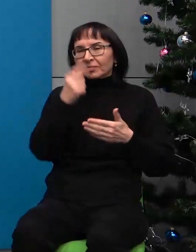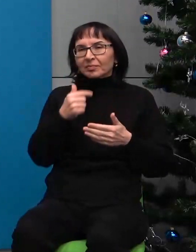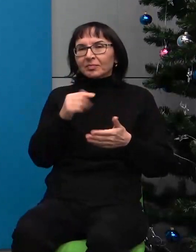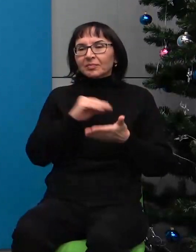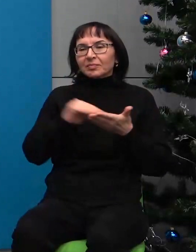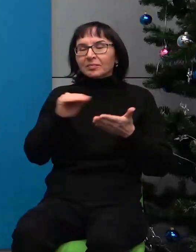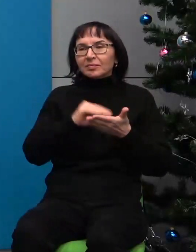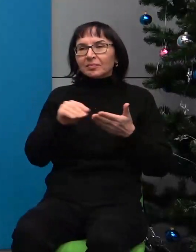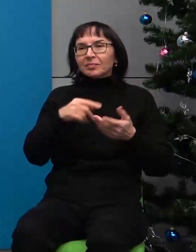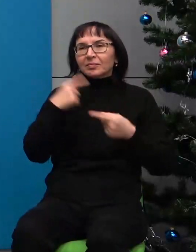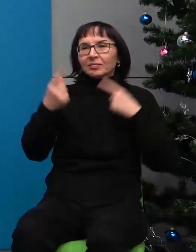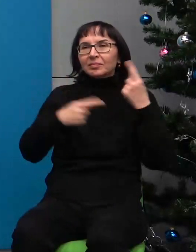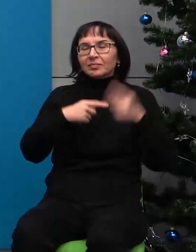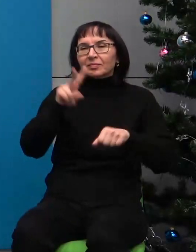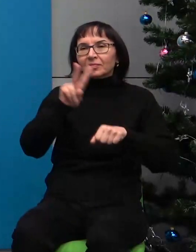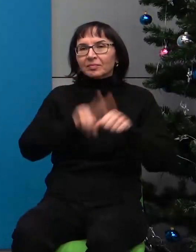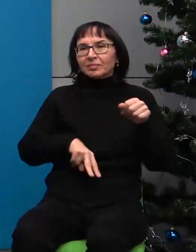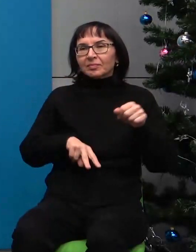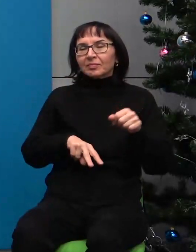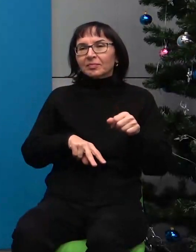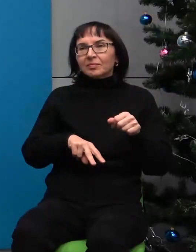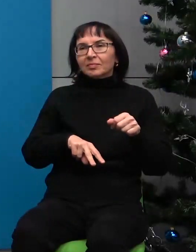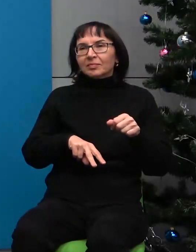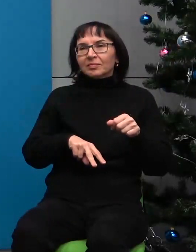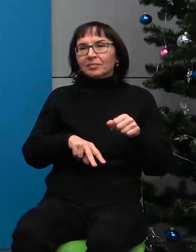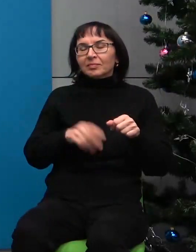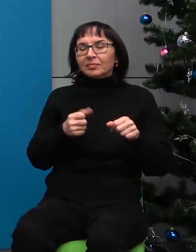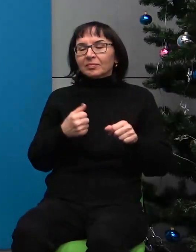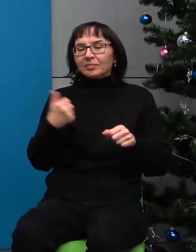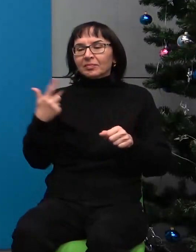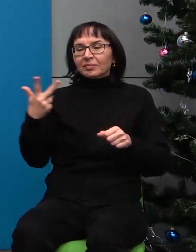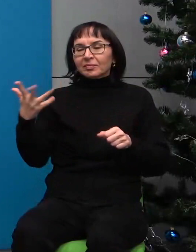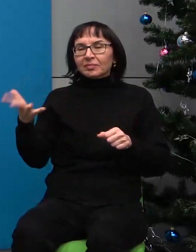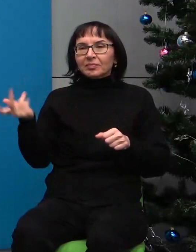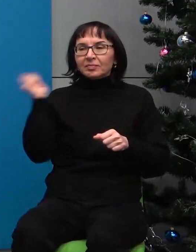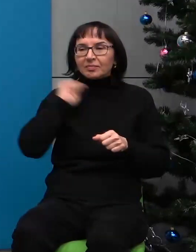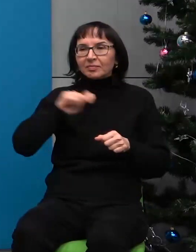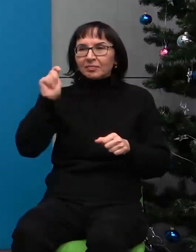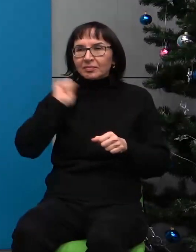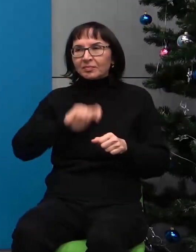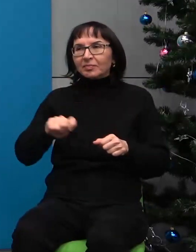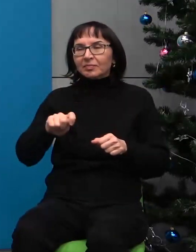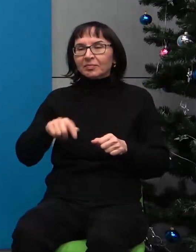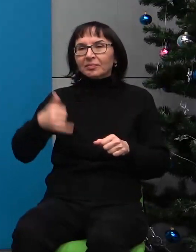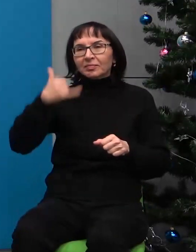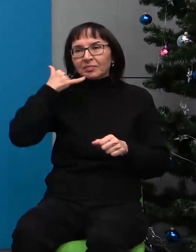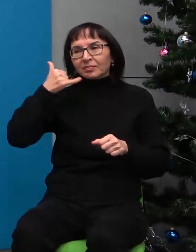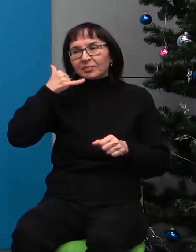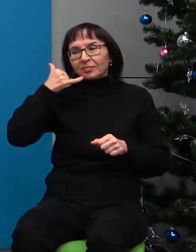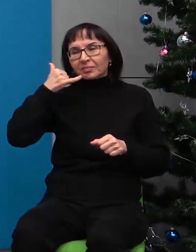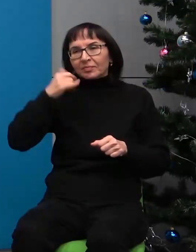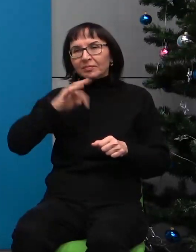do takiej antologii seryjni mordercy i zadzwoniłem do znajomego emerytowanego prokuratora,